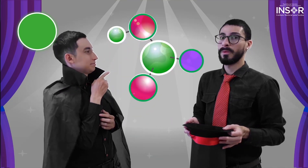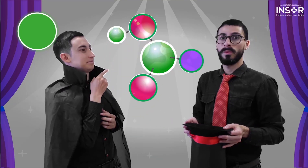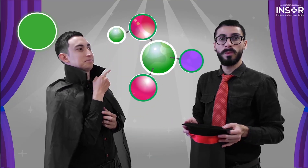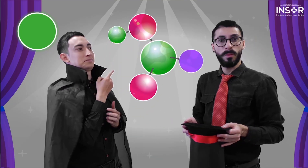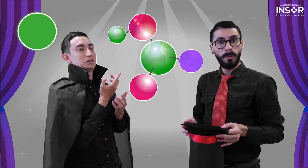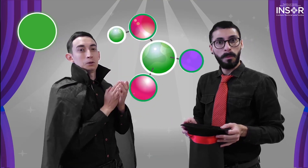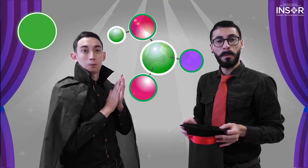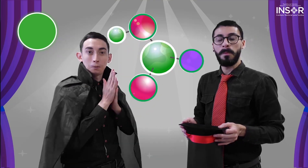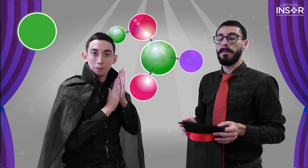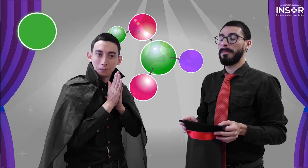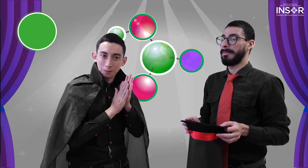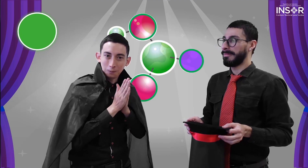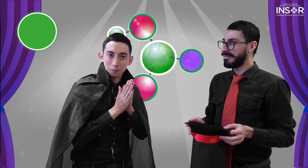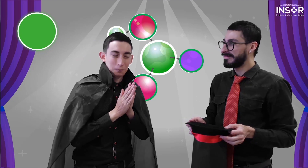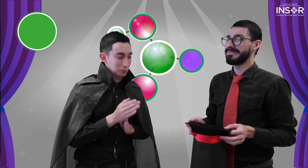Esas son las moléculas. ¡Qué bien!